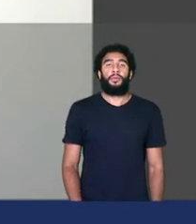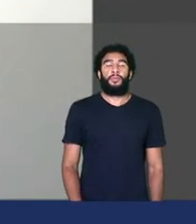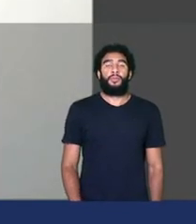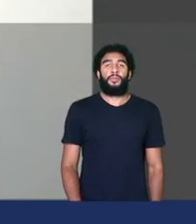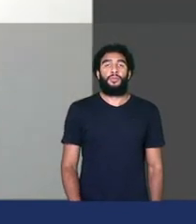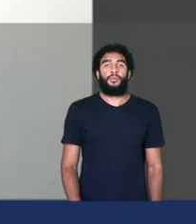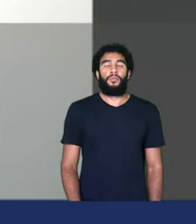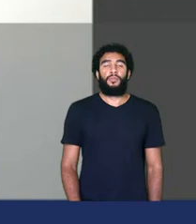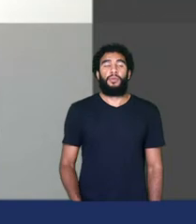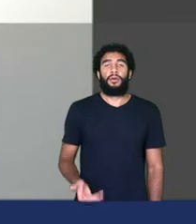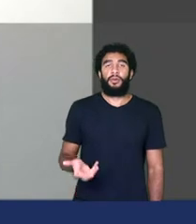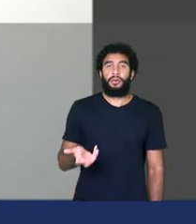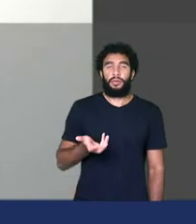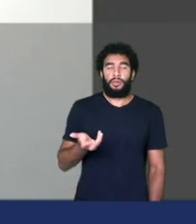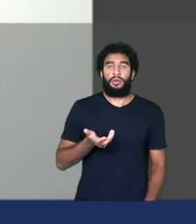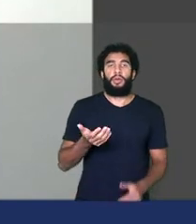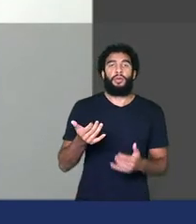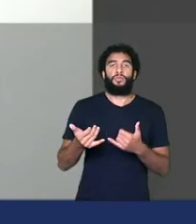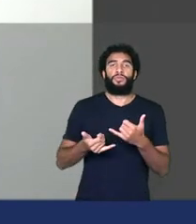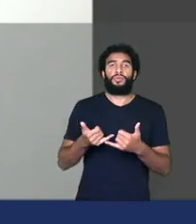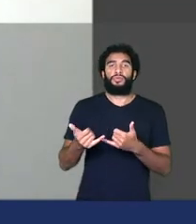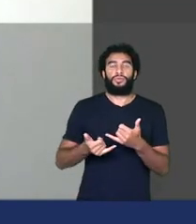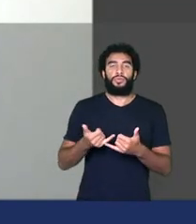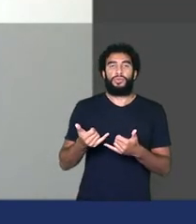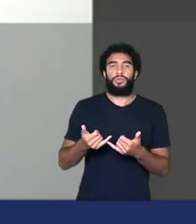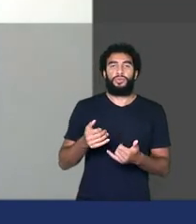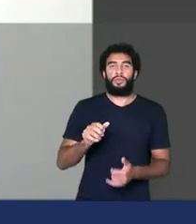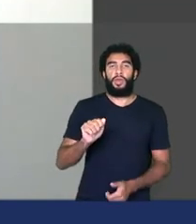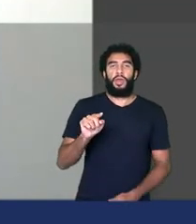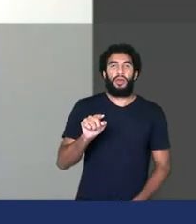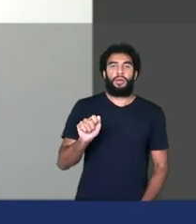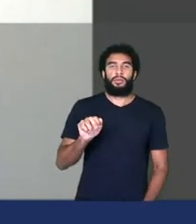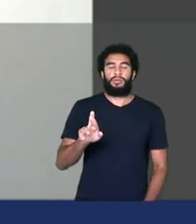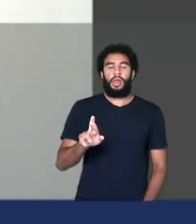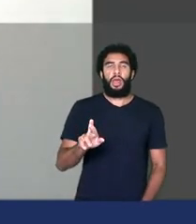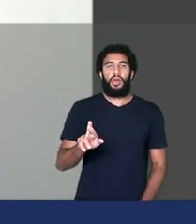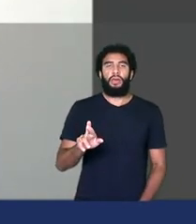CASA, SOBRE O PL QUE PRETENDE A LEGALIZAÇÃO DOS JOGOS DE